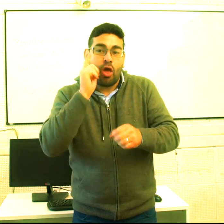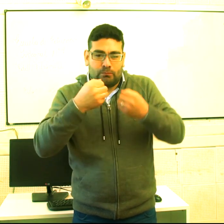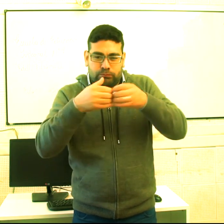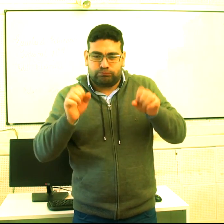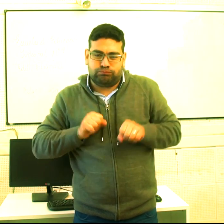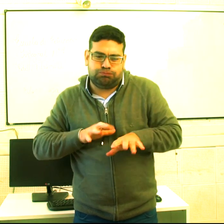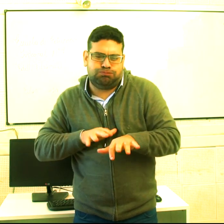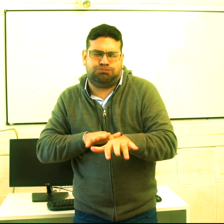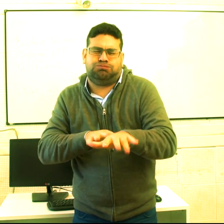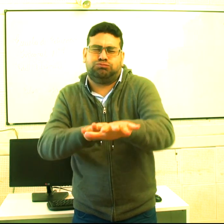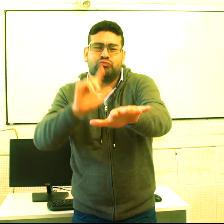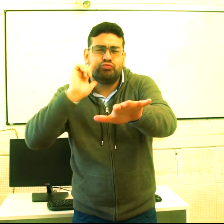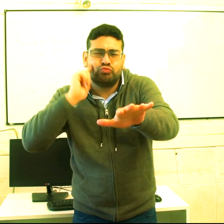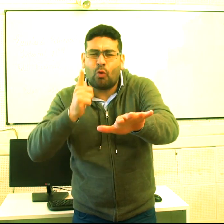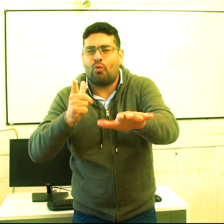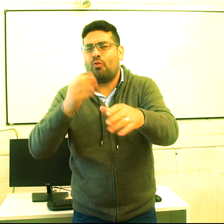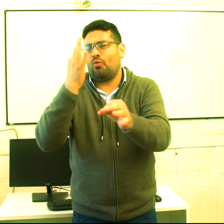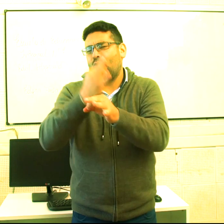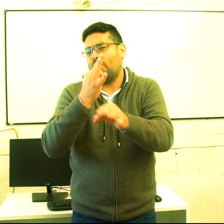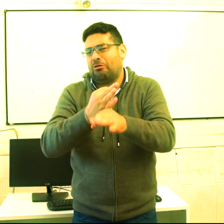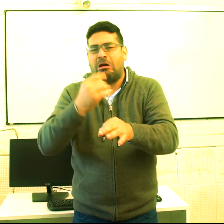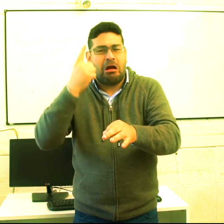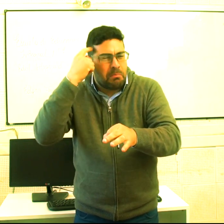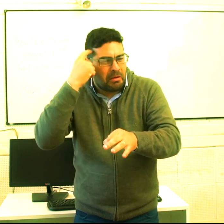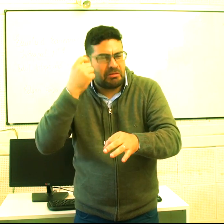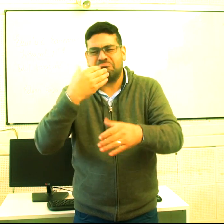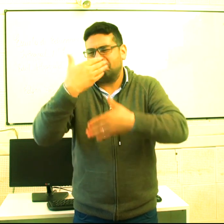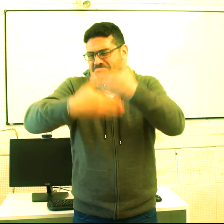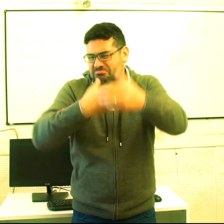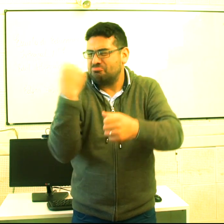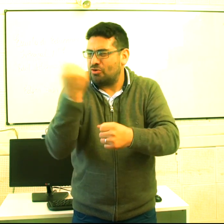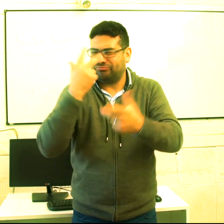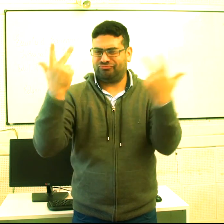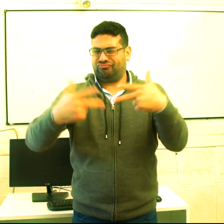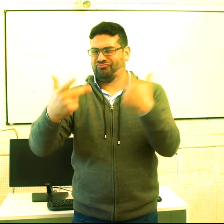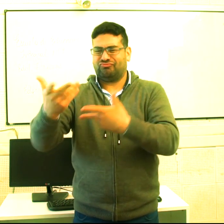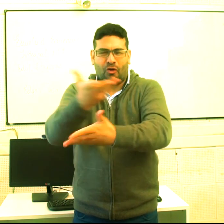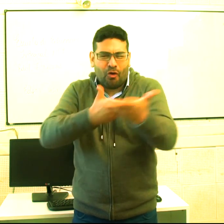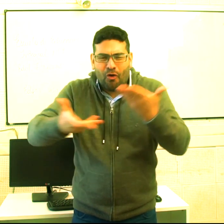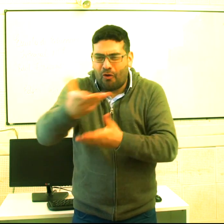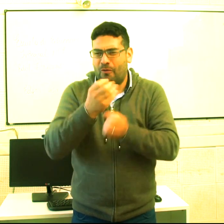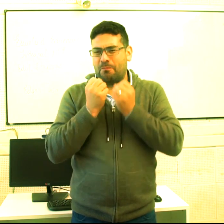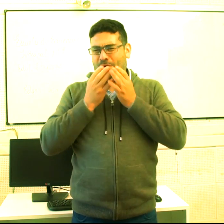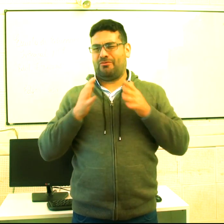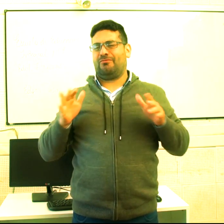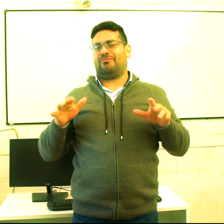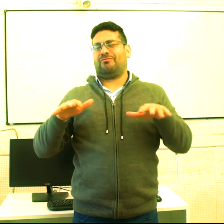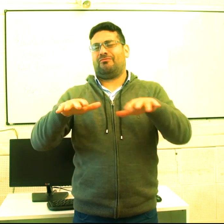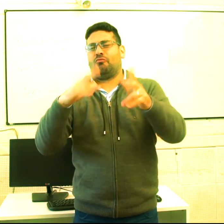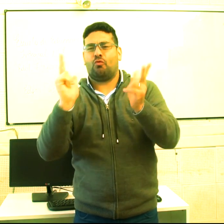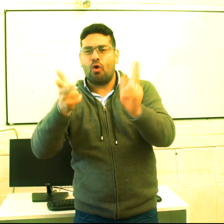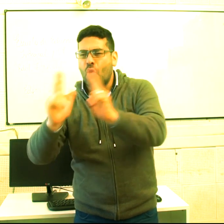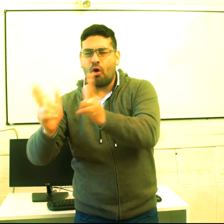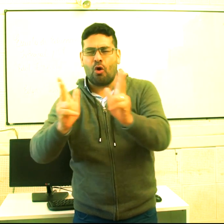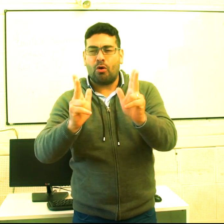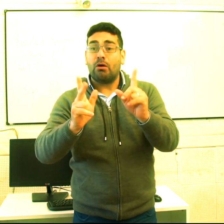y los sordos pudieron ir a la escuela a aprender, jugar, compartir.